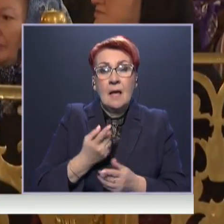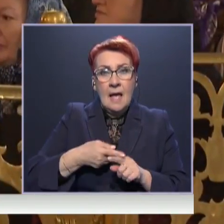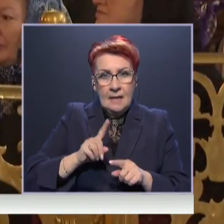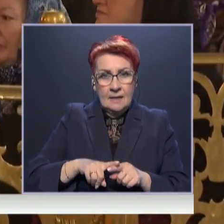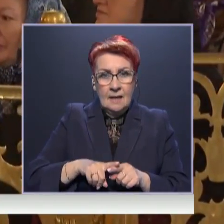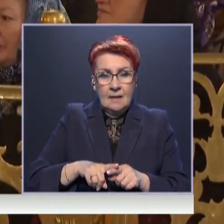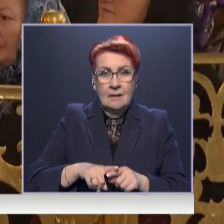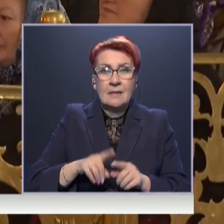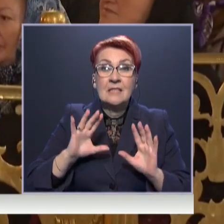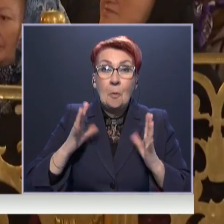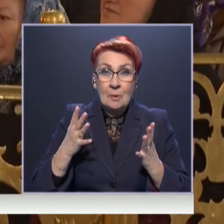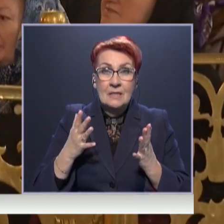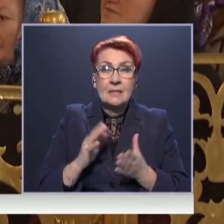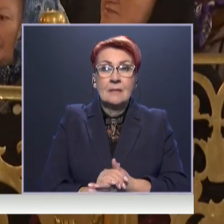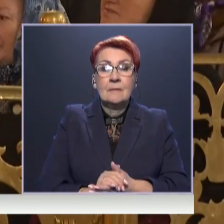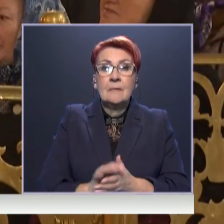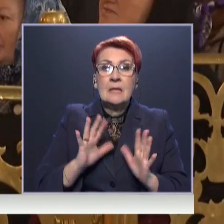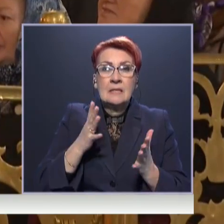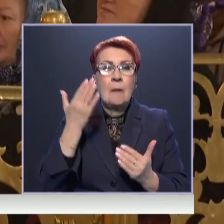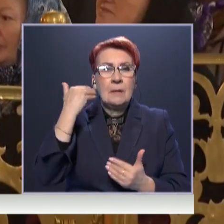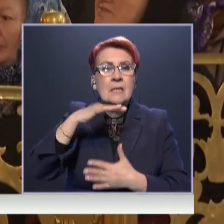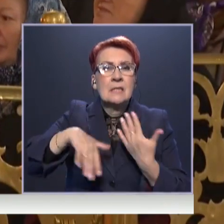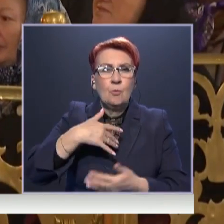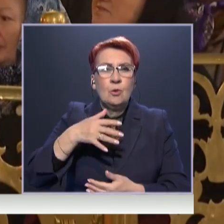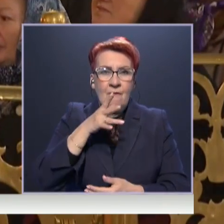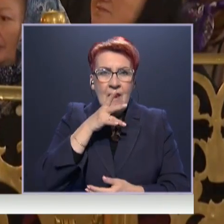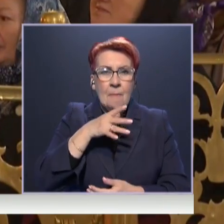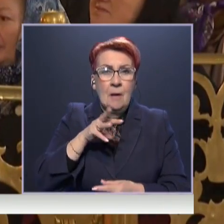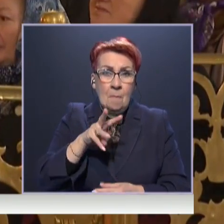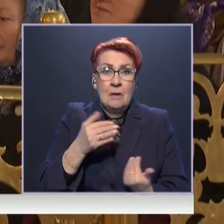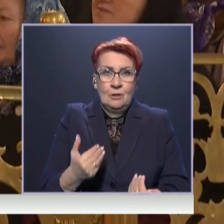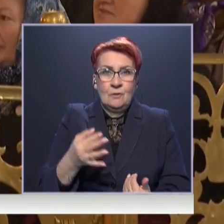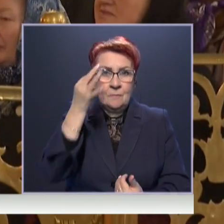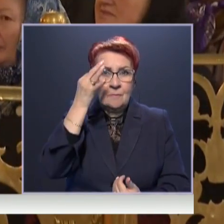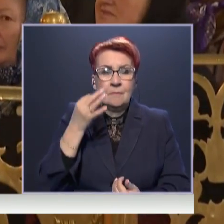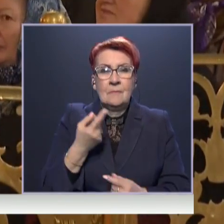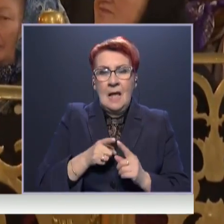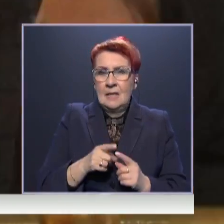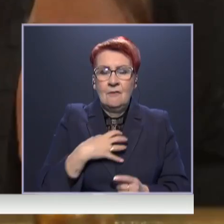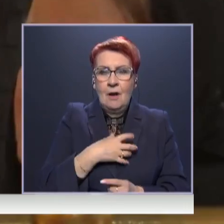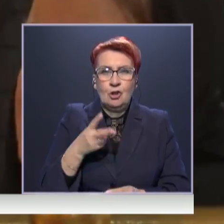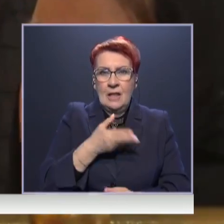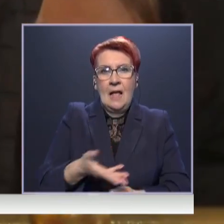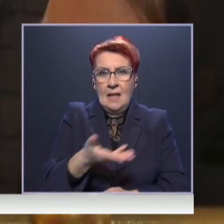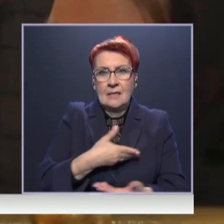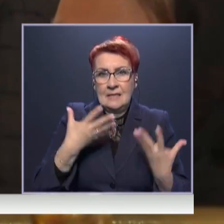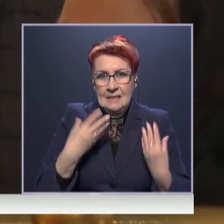это событие событий смутного времени мы вспоминаем сегодня этот важный для нас день который в котором объединяется